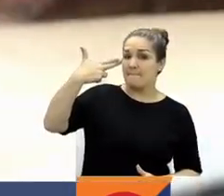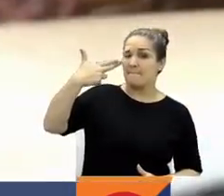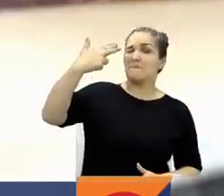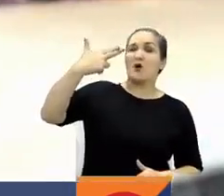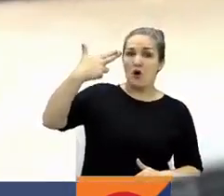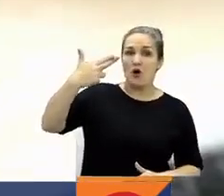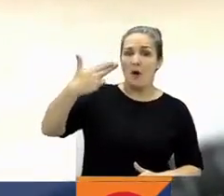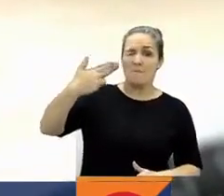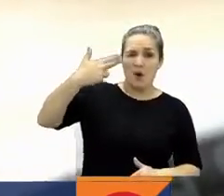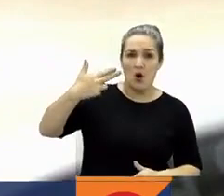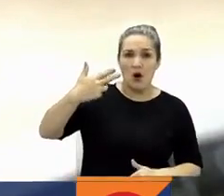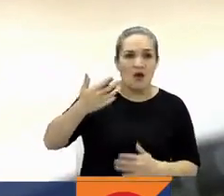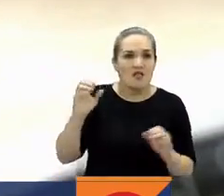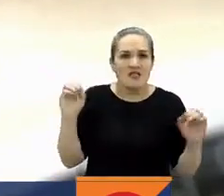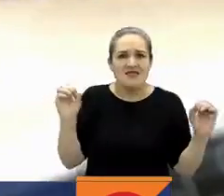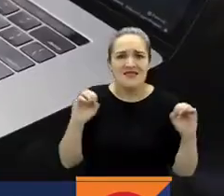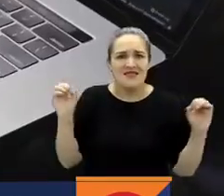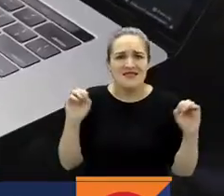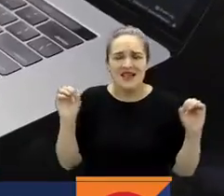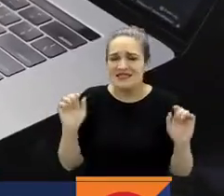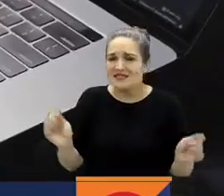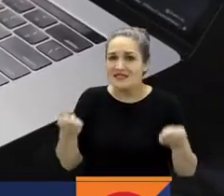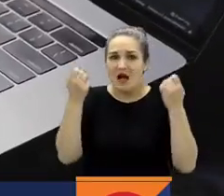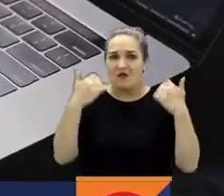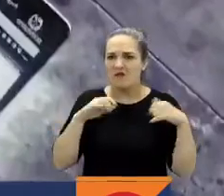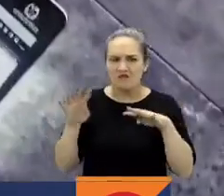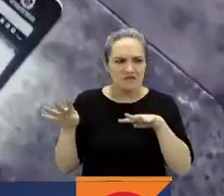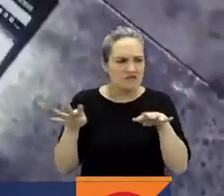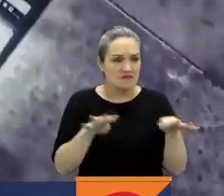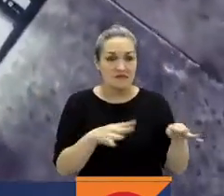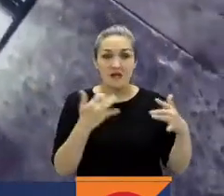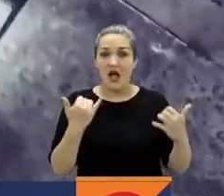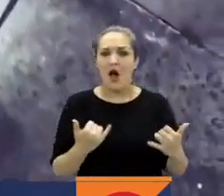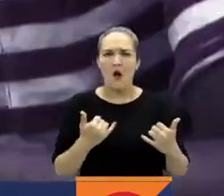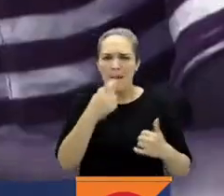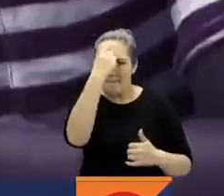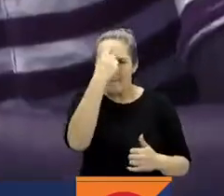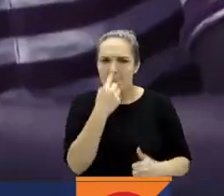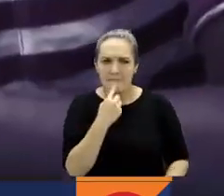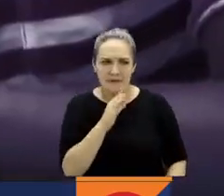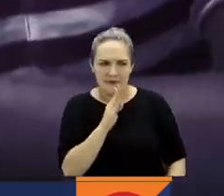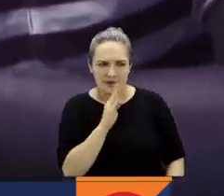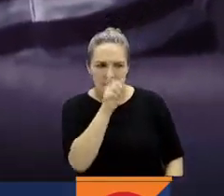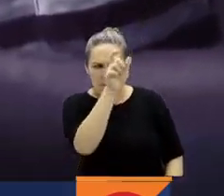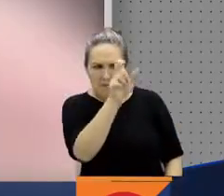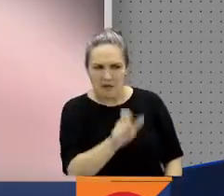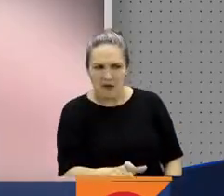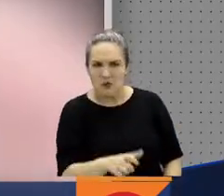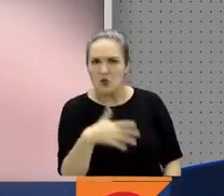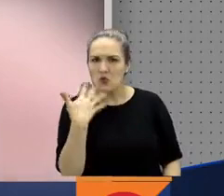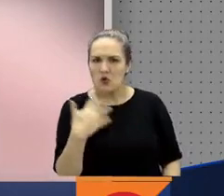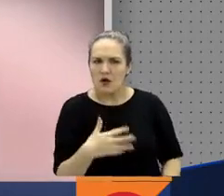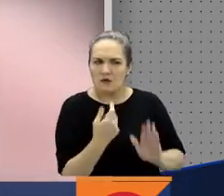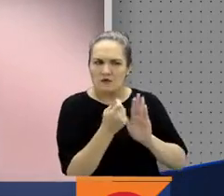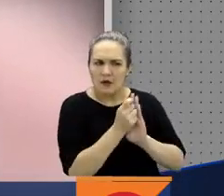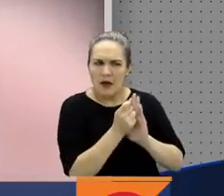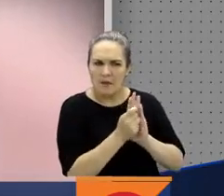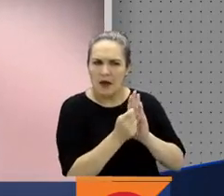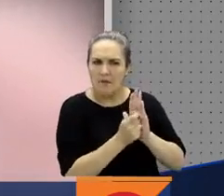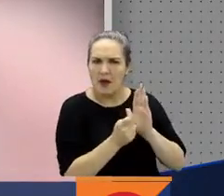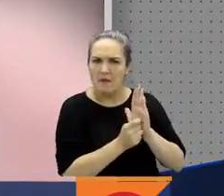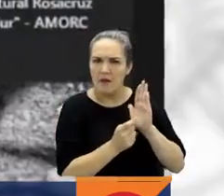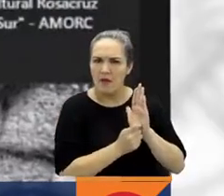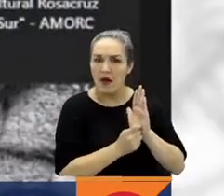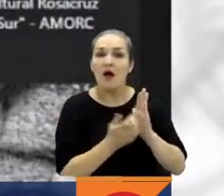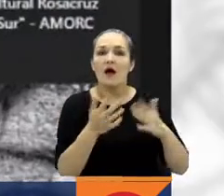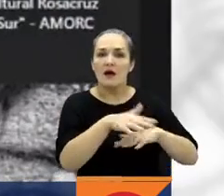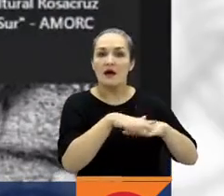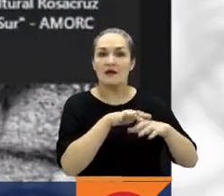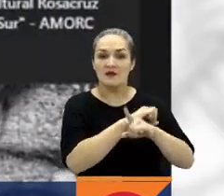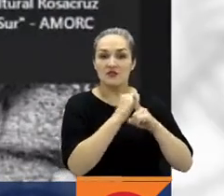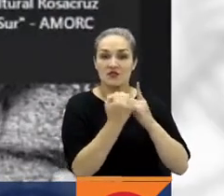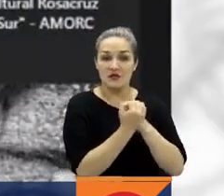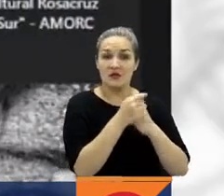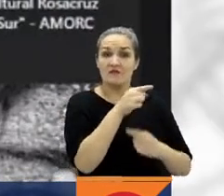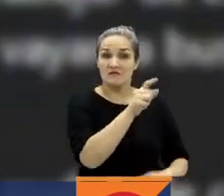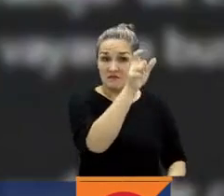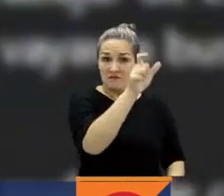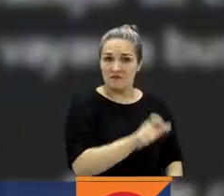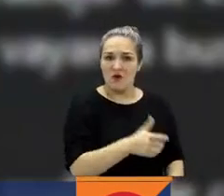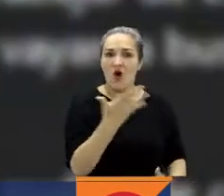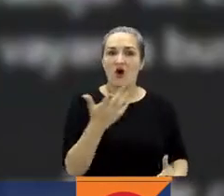POR QUIEN TODO ARGENTINA